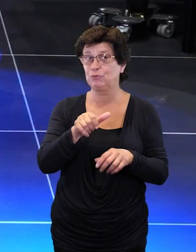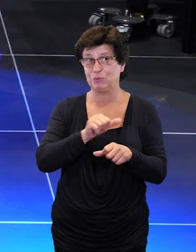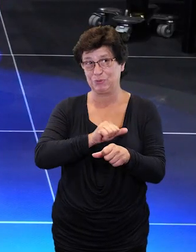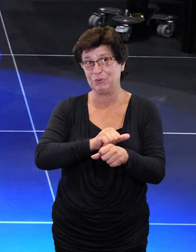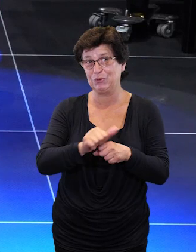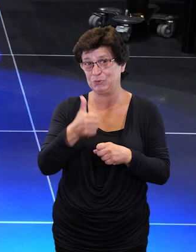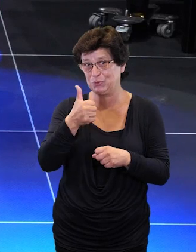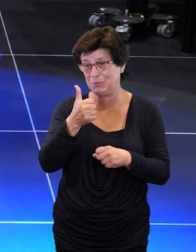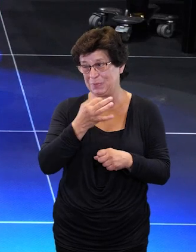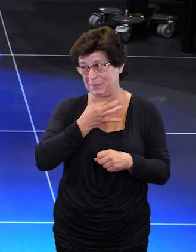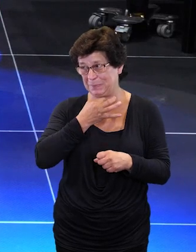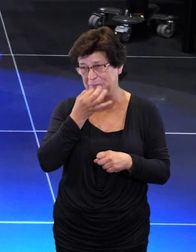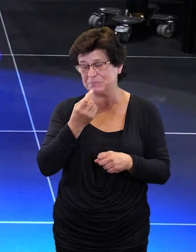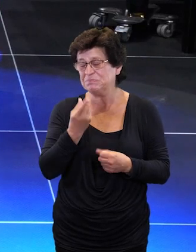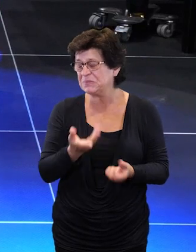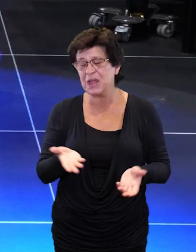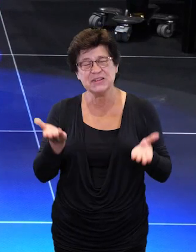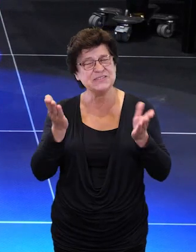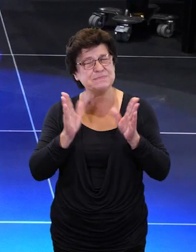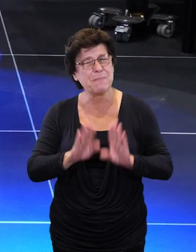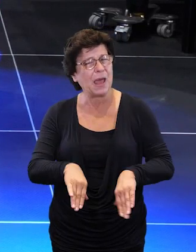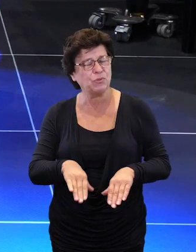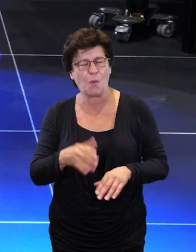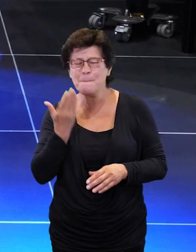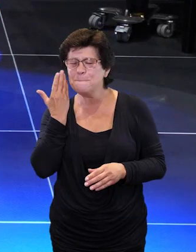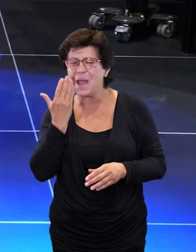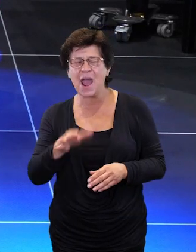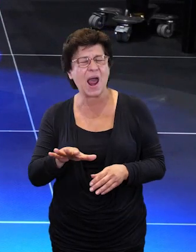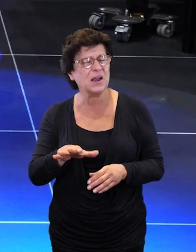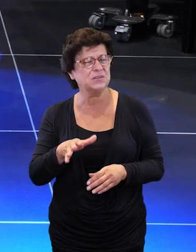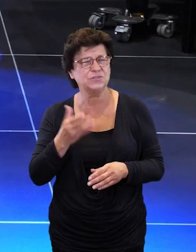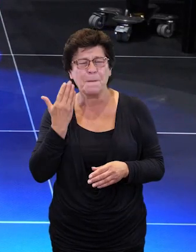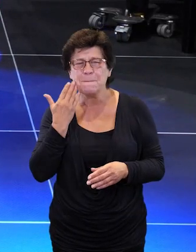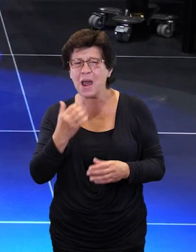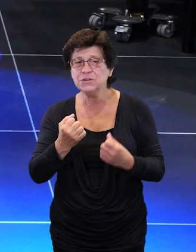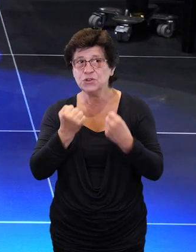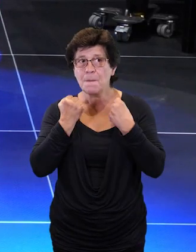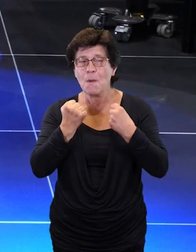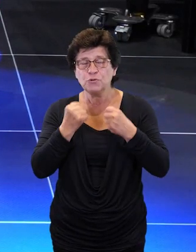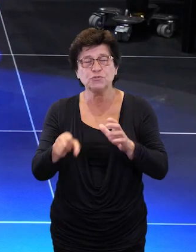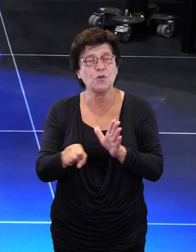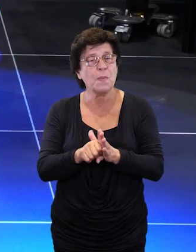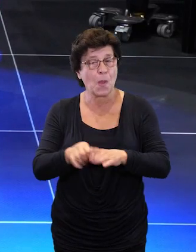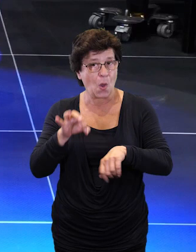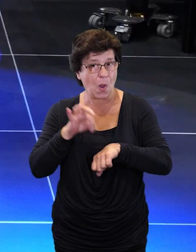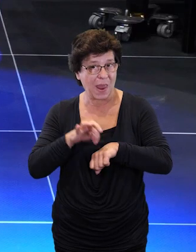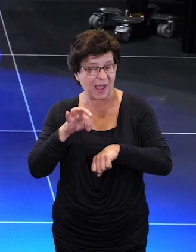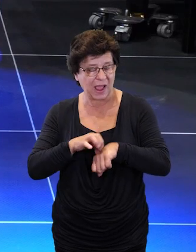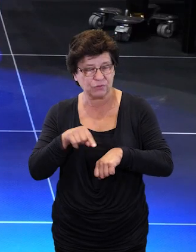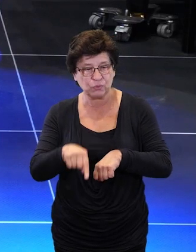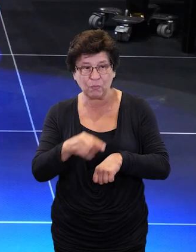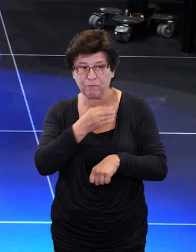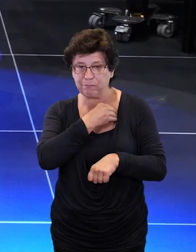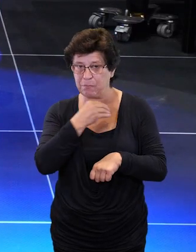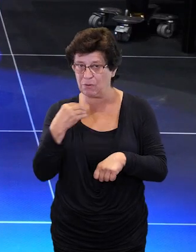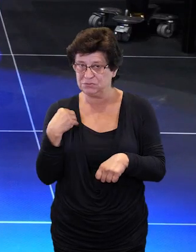W sensie spadło bardzo mocno zaufanie w Polsce do lekarzy, nie tyle co na świecie, ale w Polsce to już totalnie spadło.